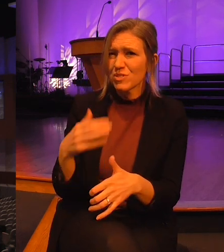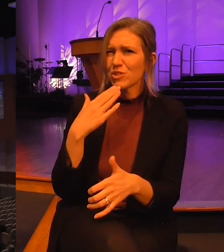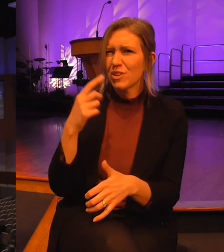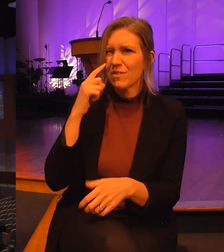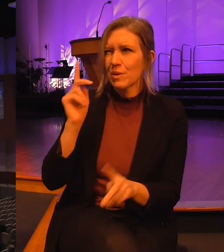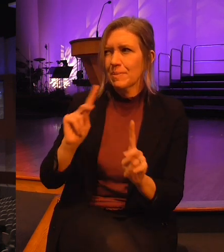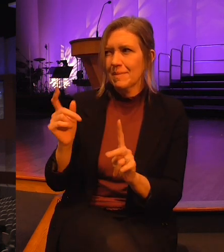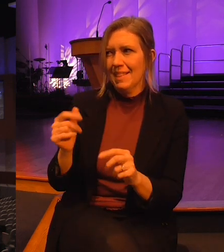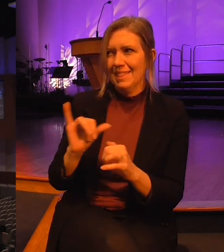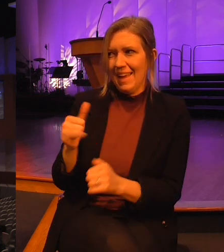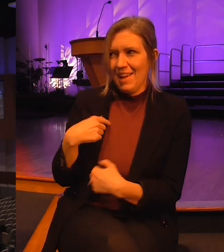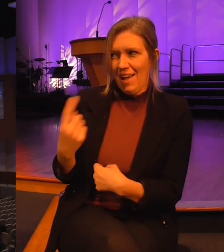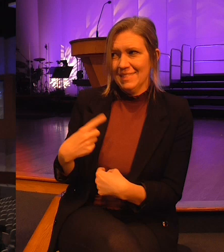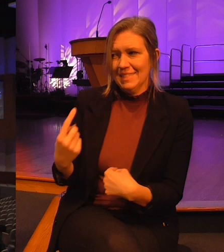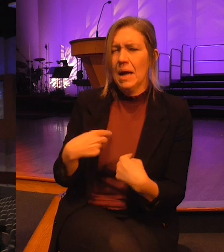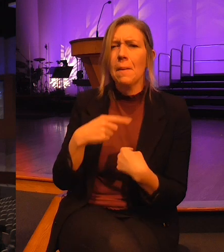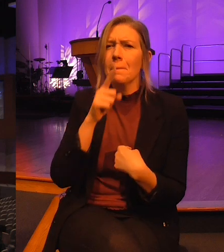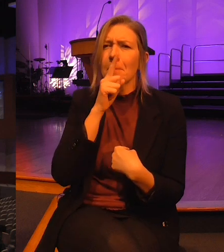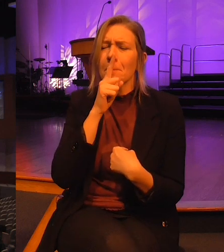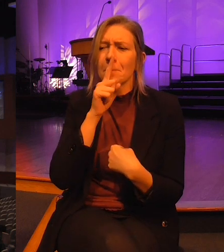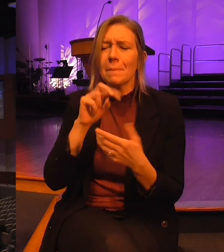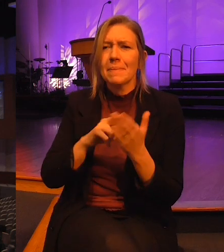recordemos. ¿No te dije que esa es la verdad de quién eres, pero sabes que es cualquier